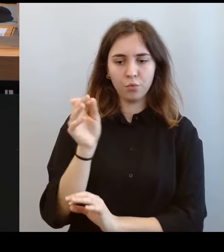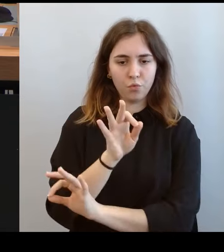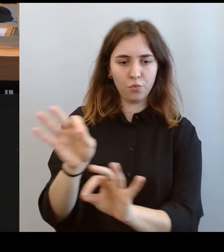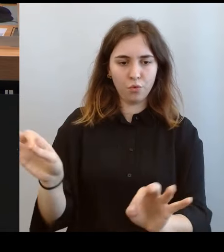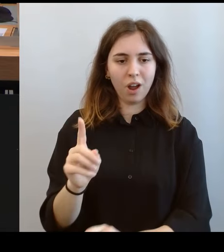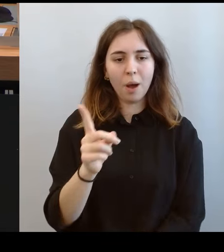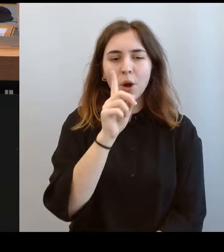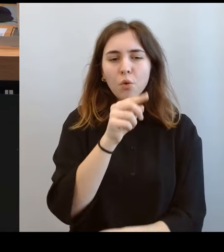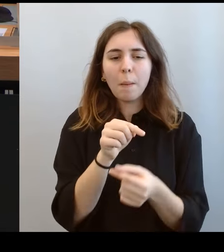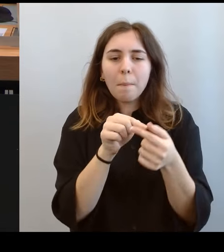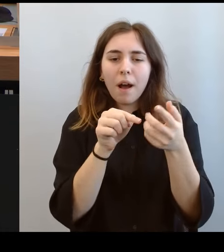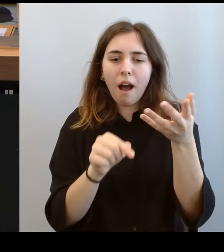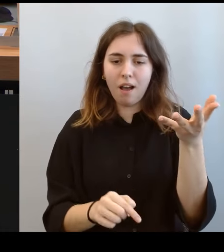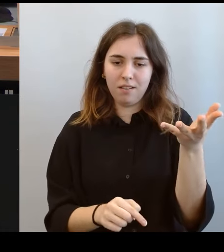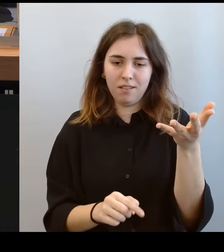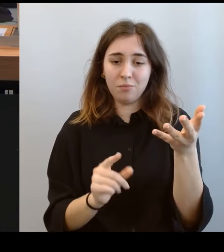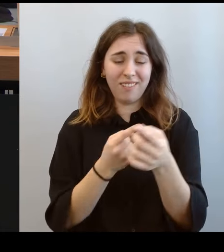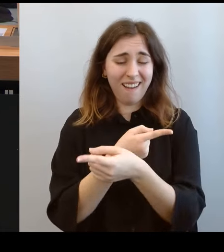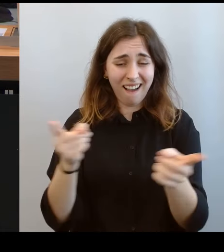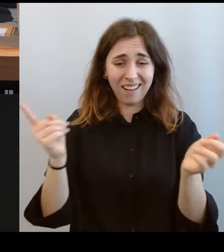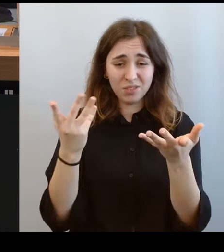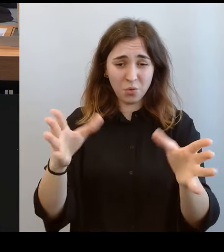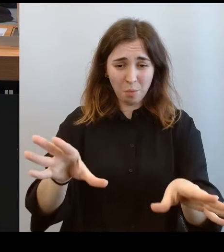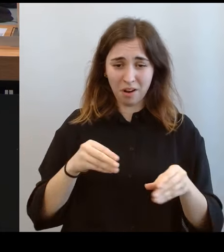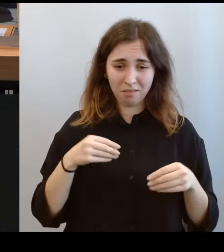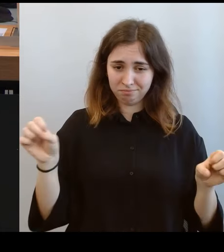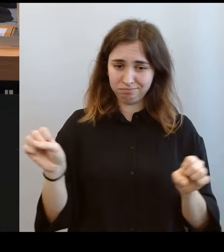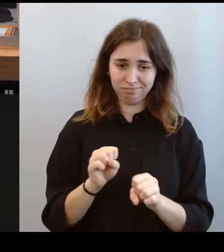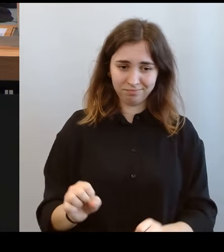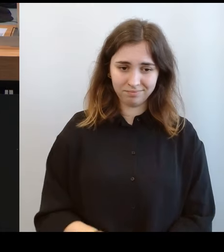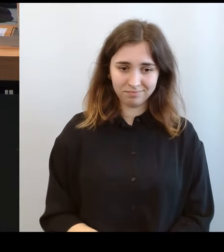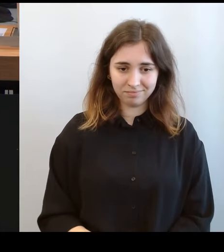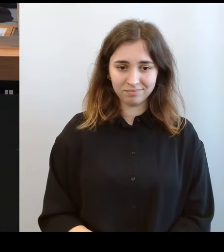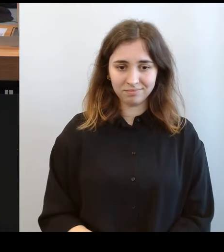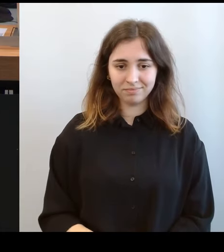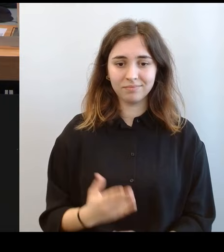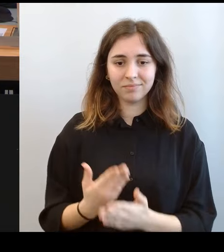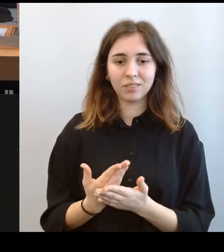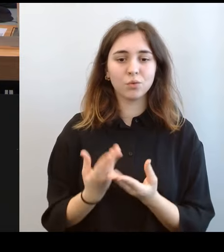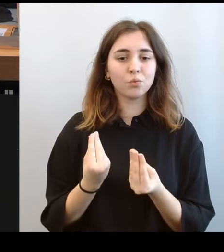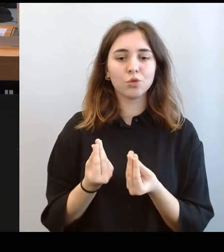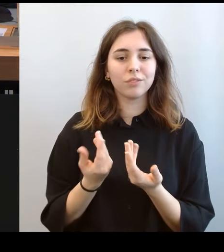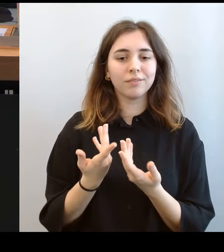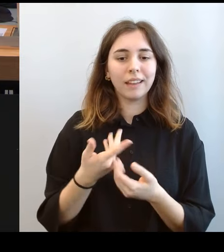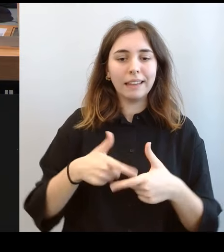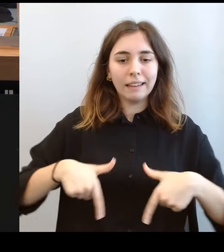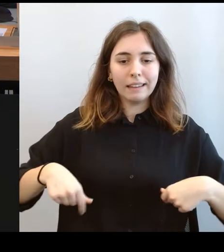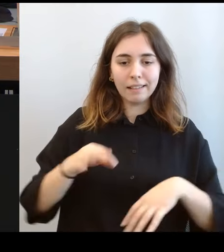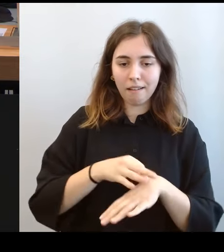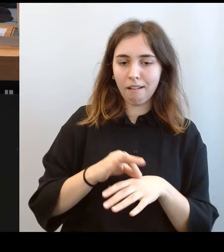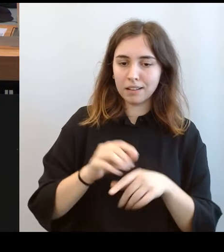entsprechenden Kinderarztpraxis Patientinnen, Patient sein, die einen entsprechenden Vertrag abgeschlossen haben, um diese Leistung